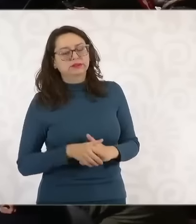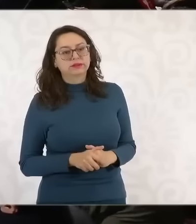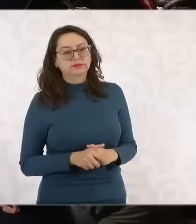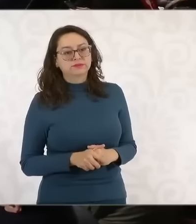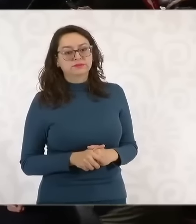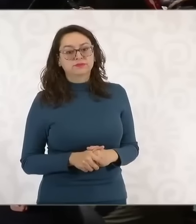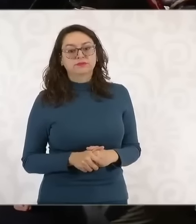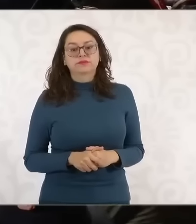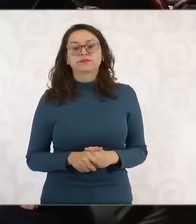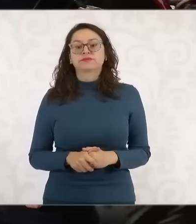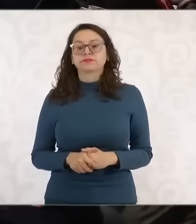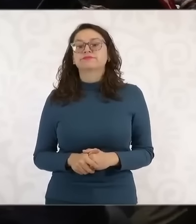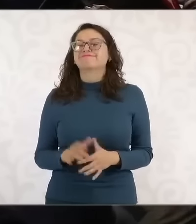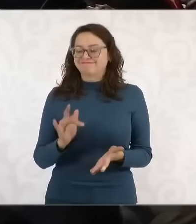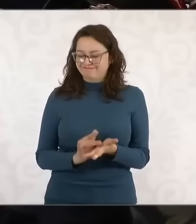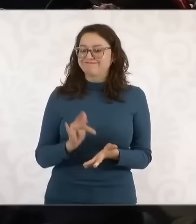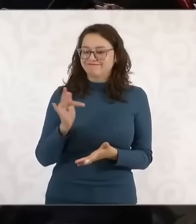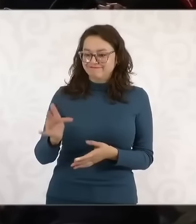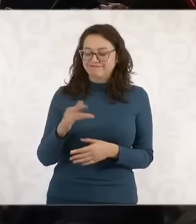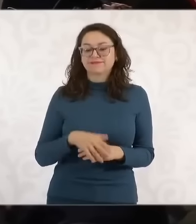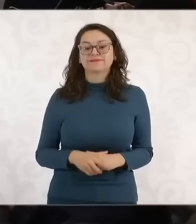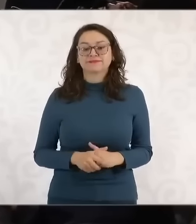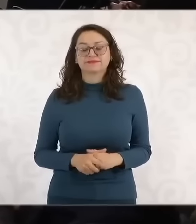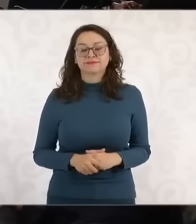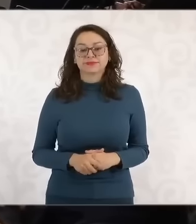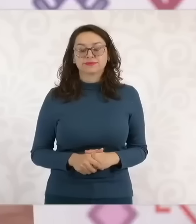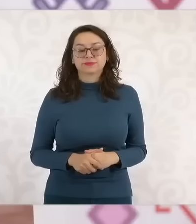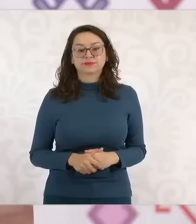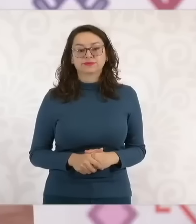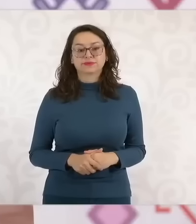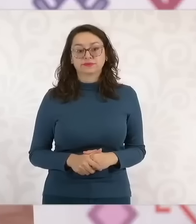Eh, gracias por la pregunta. Eh, evidentemente instalando todos los sistemas necesarios para